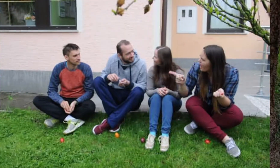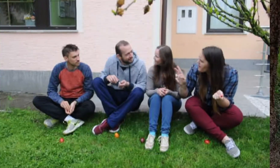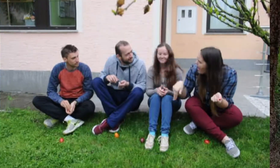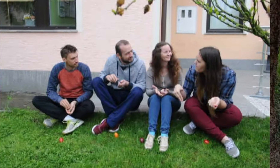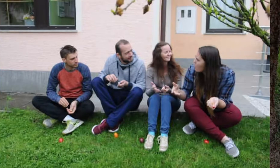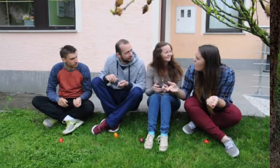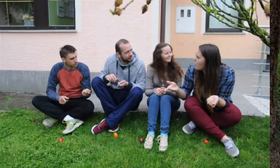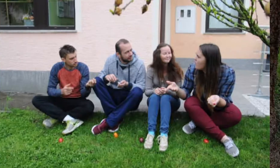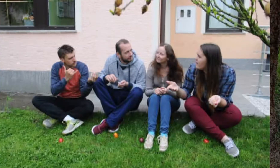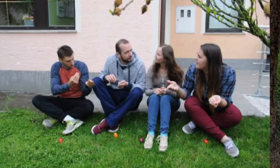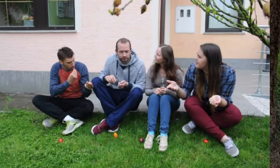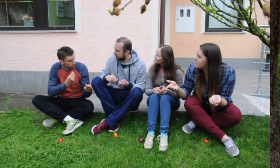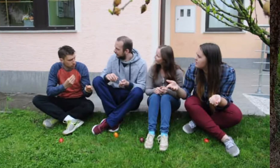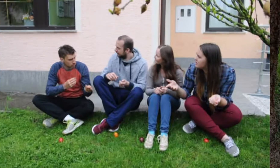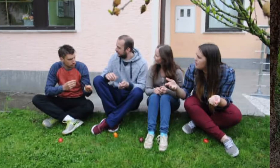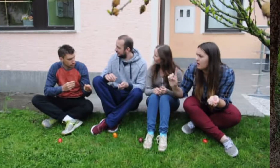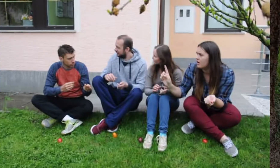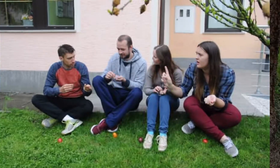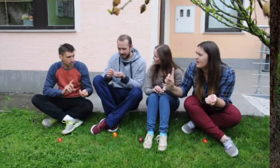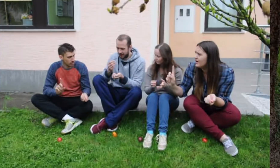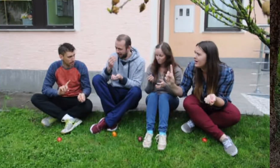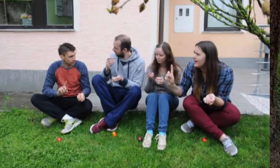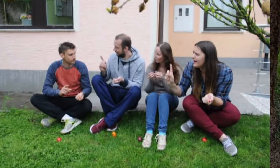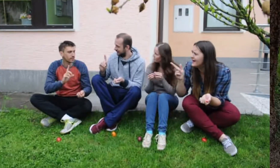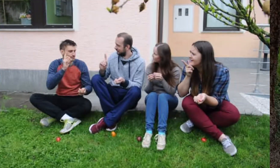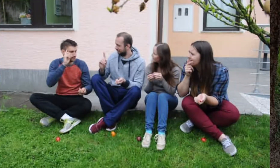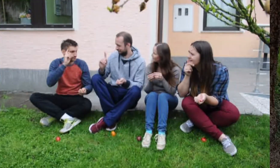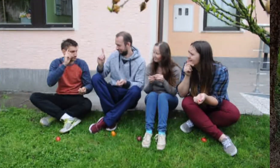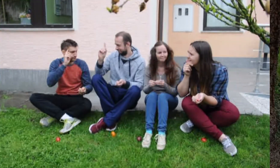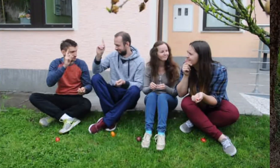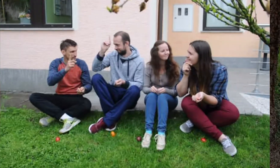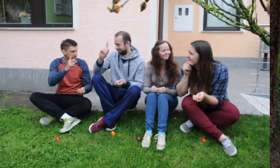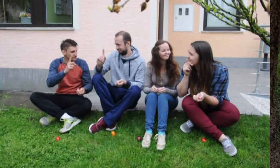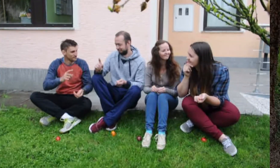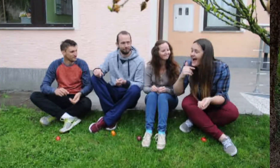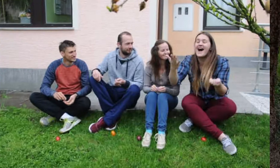Deja: Kaj praznujemo? Miloš: Zdaj jemo? Deja: Ne. Že vem!